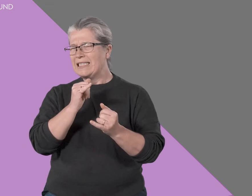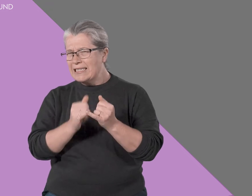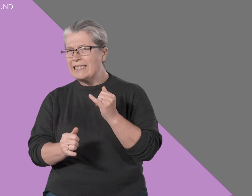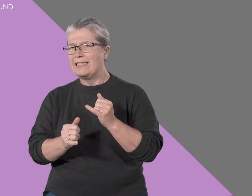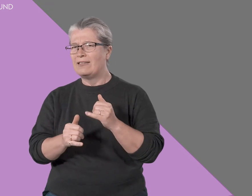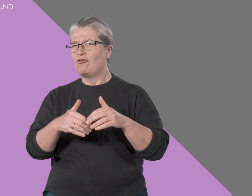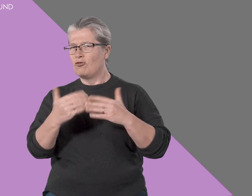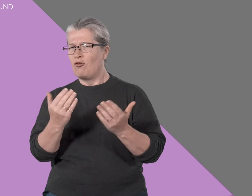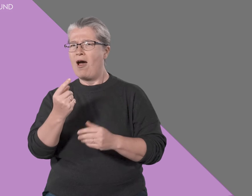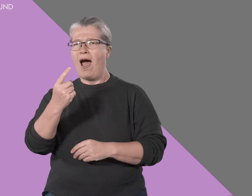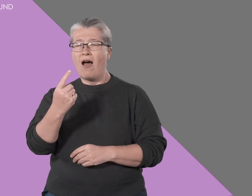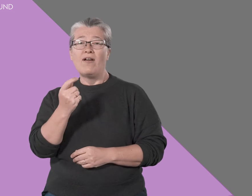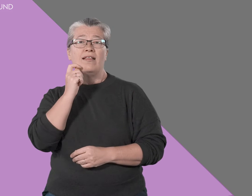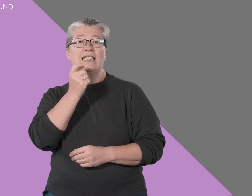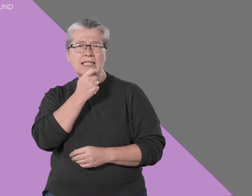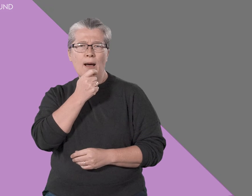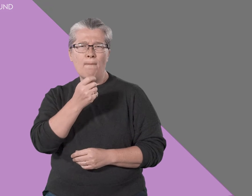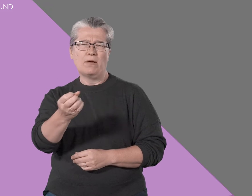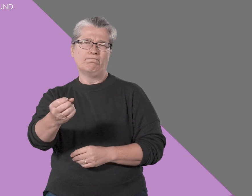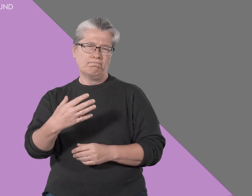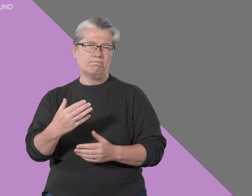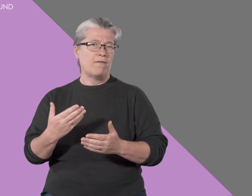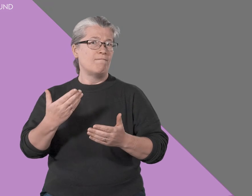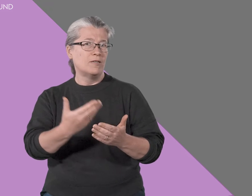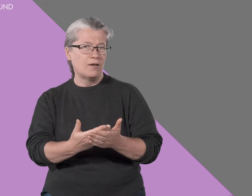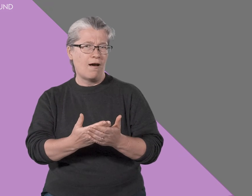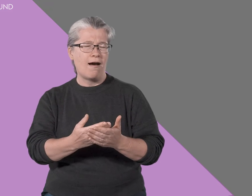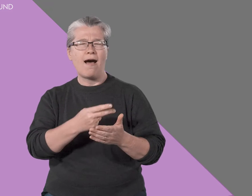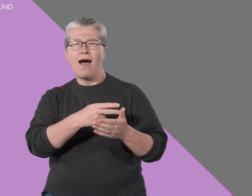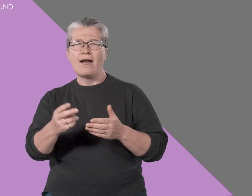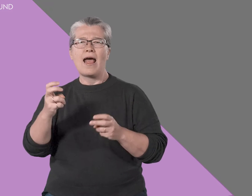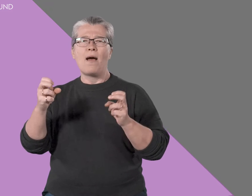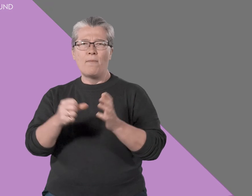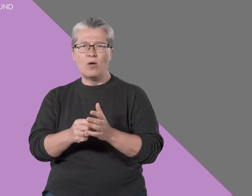Sänd ditt förslag senast den 11 december till adressen: